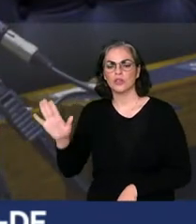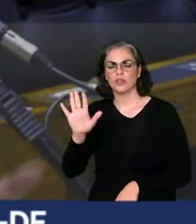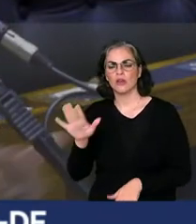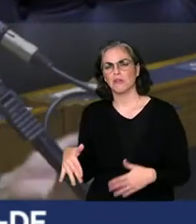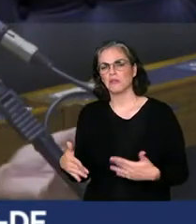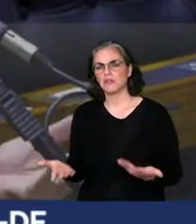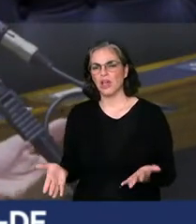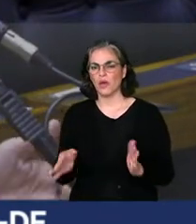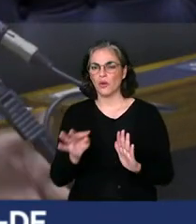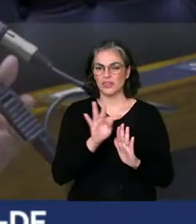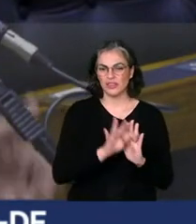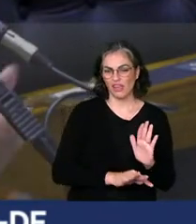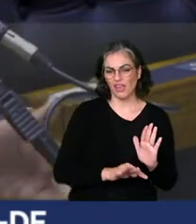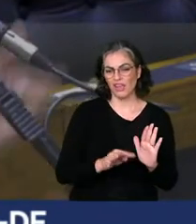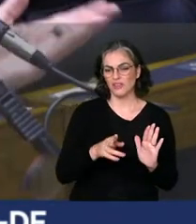TEXTO ELE ASSEGURA QUE O PODER PÚBLICO, O PODER PÚBLICO É